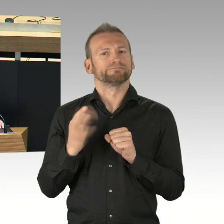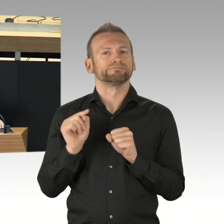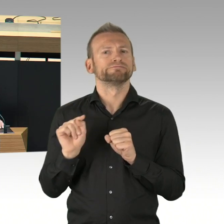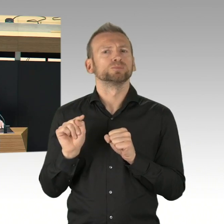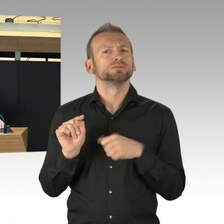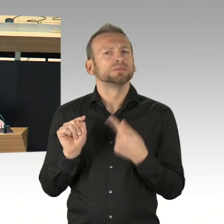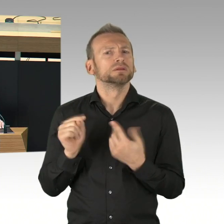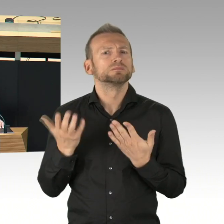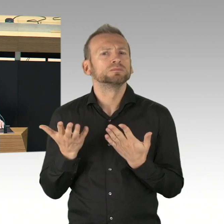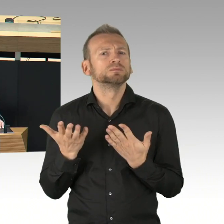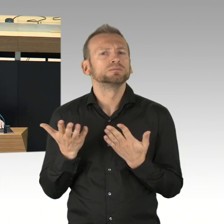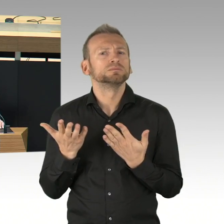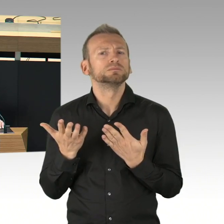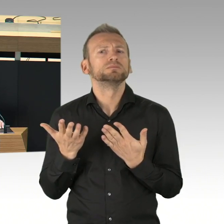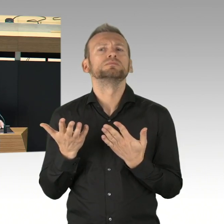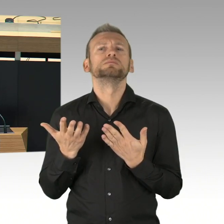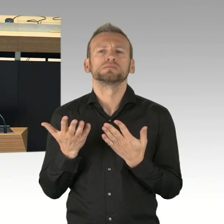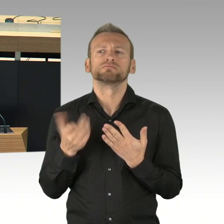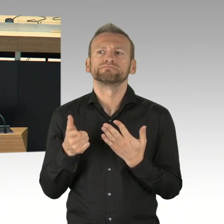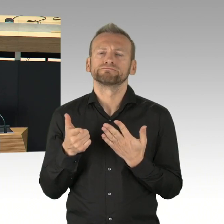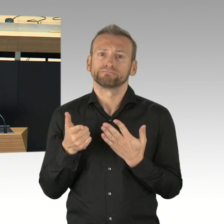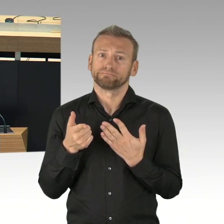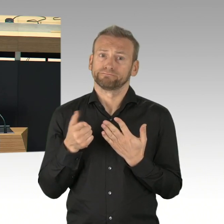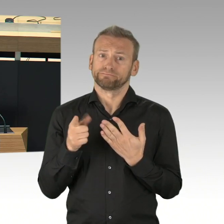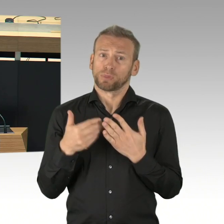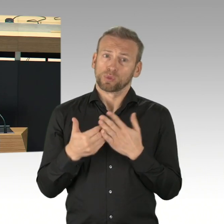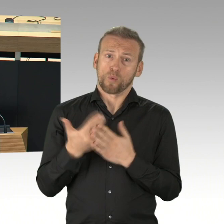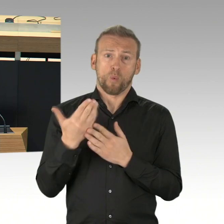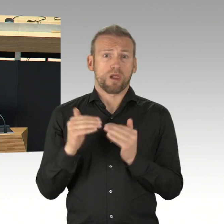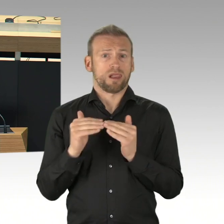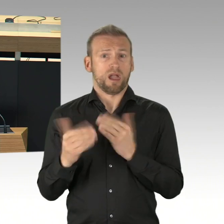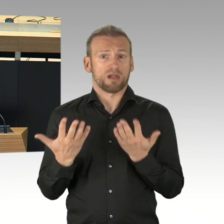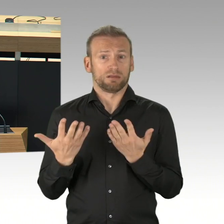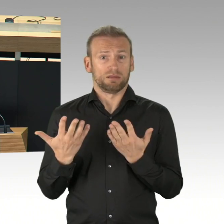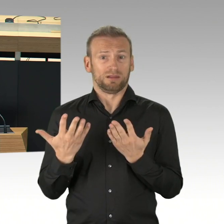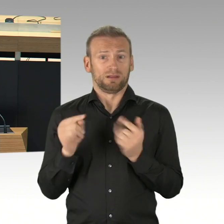dass die Polizisten sich sogar eine Erlaubnis holen müssen, um das Haus zu betreten, dann weiß ich in welchem Rechtsstaat ich mich befinde.